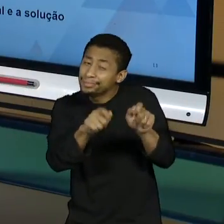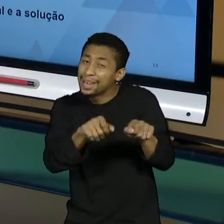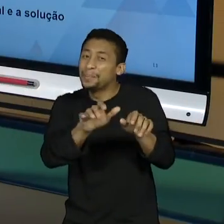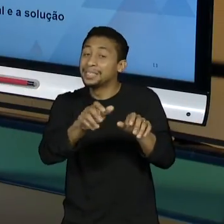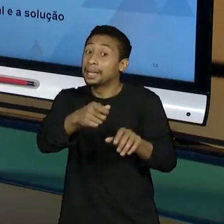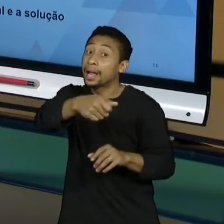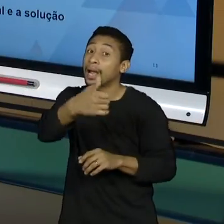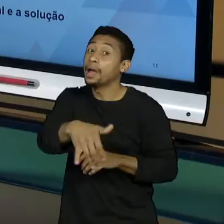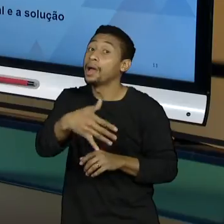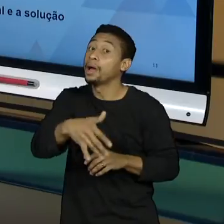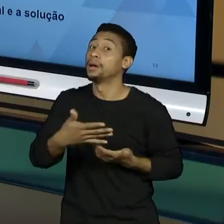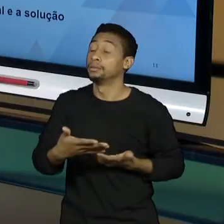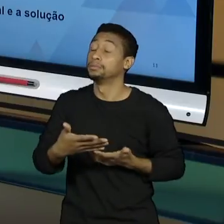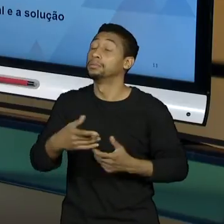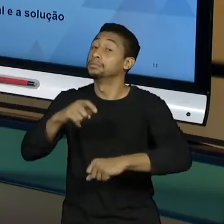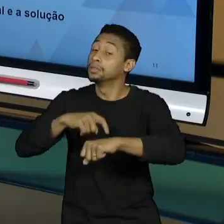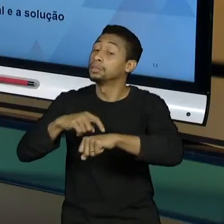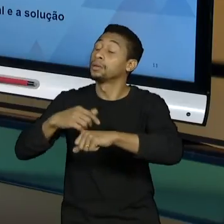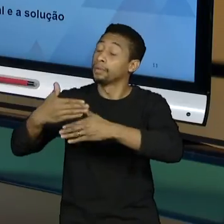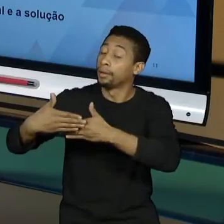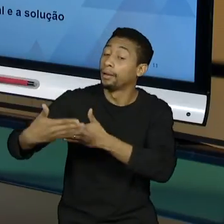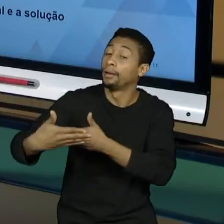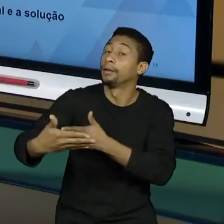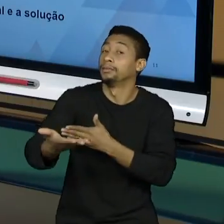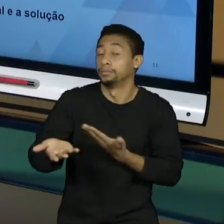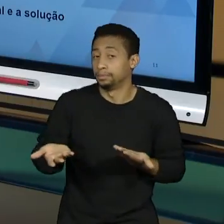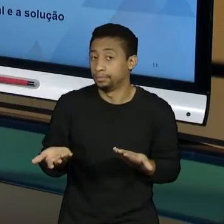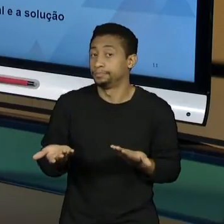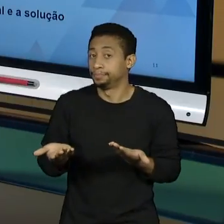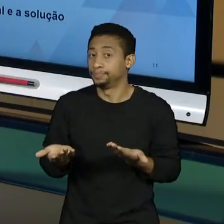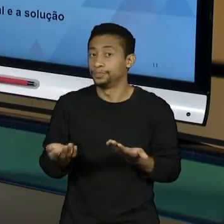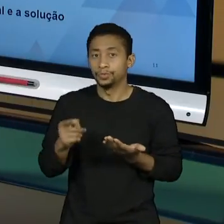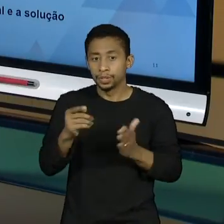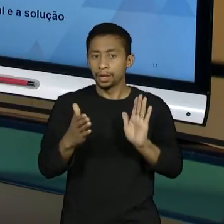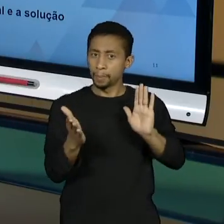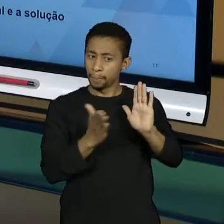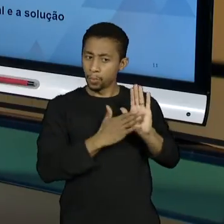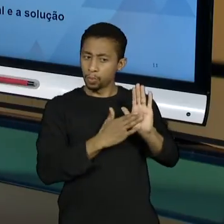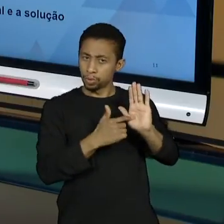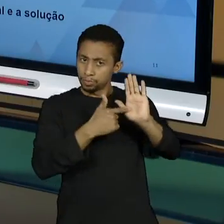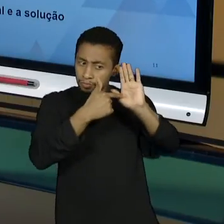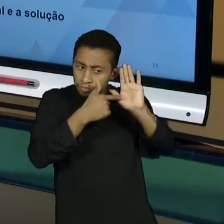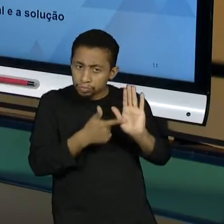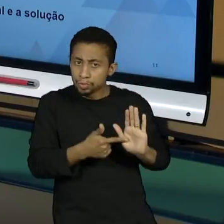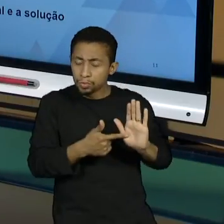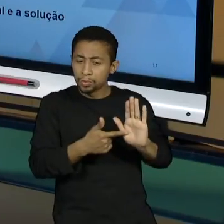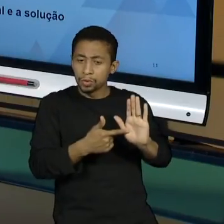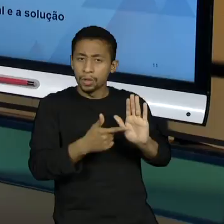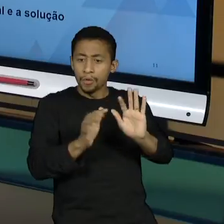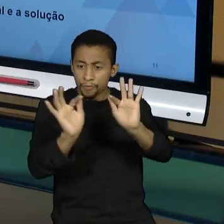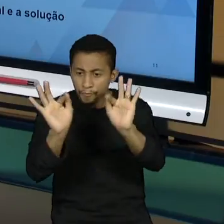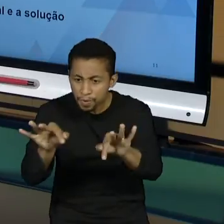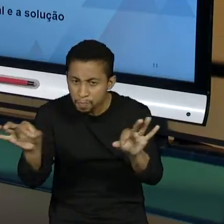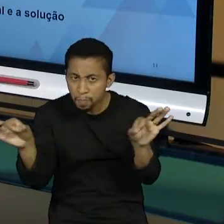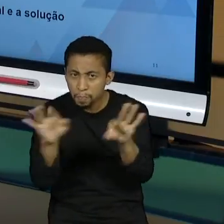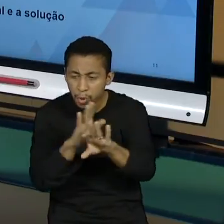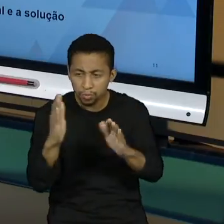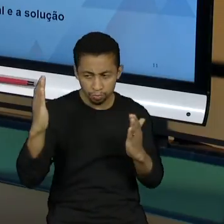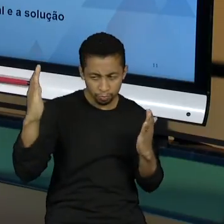TEMPO E COISA DO TIPO. ENTÃO VOCÊ TENDO A PROPOSTA INICIAL PRÓXIMA DA SOLUÇÃO FINAL TE MOSTRA QUE VOCÊ É UM DESENVOLVEDOR, MENOS